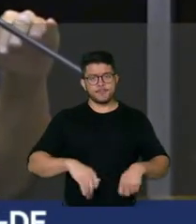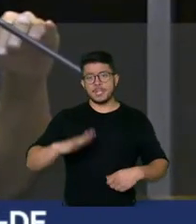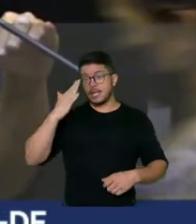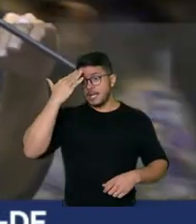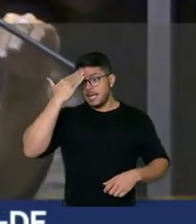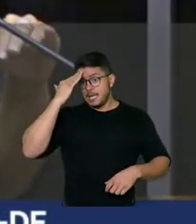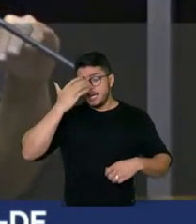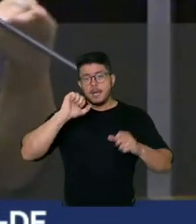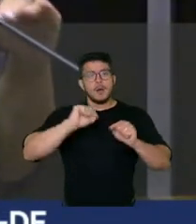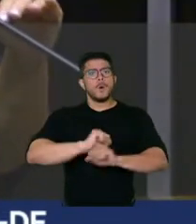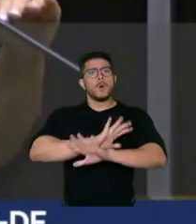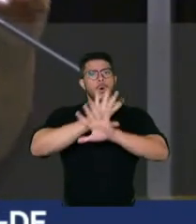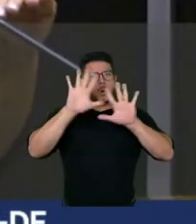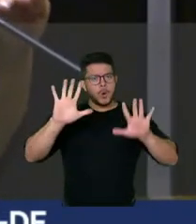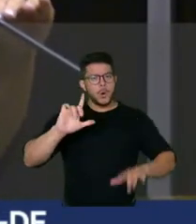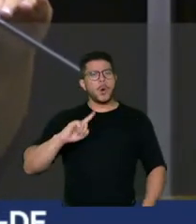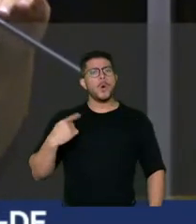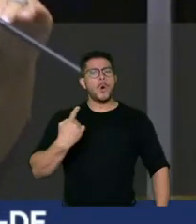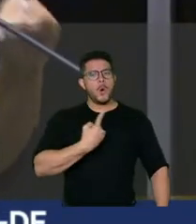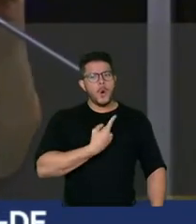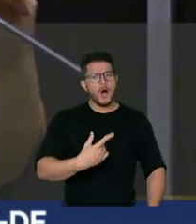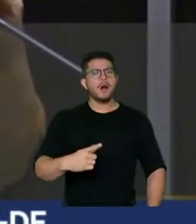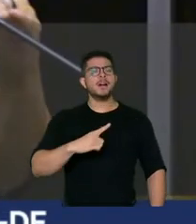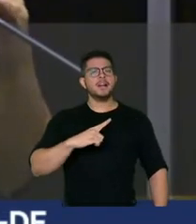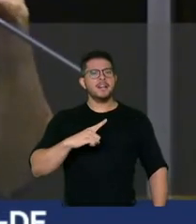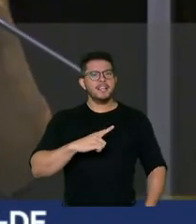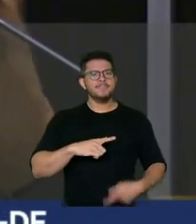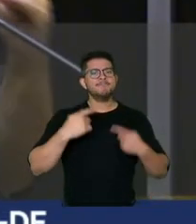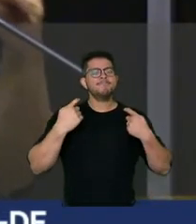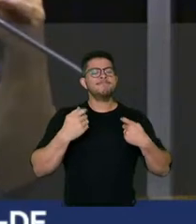VISTA APENAS COM CINZA, É PRECISO QUE TENHAMOS CLAREZA QUE NÓS TEMOS FOME DE PÃ O,